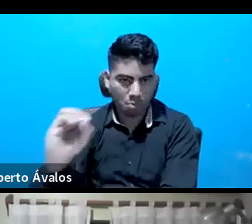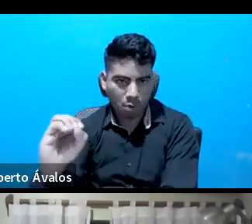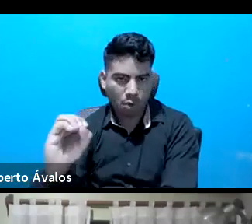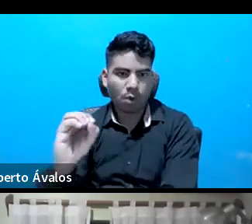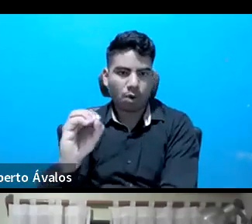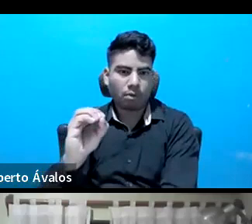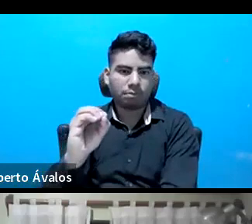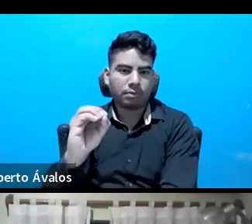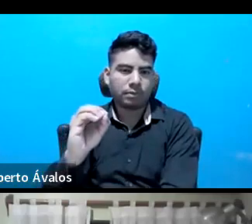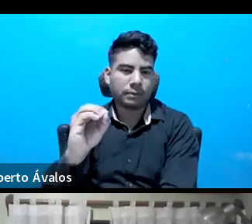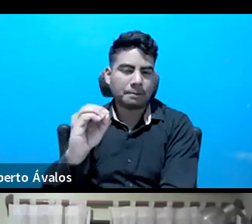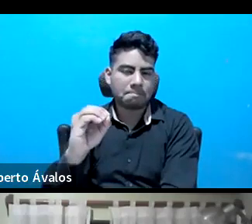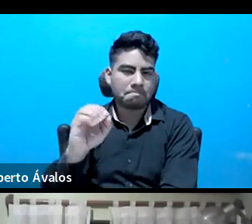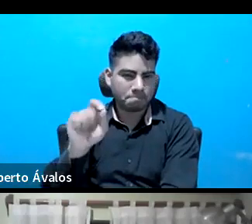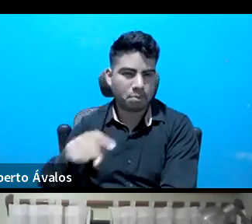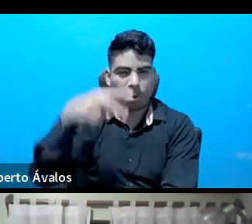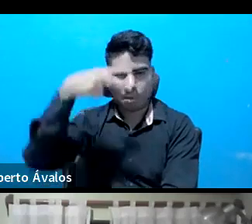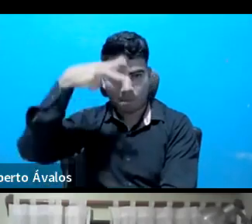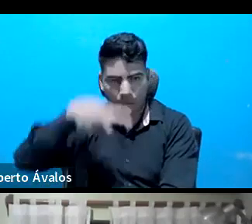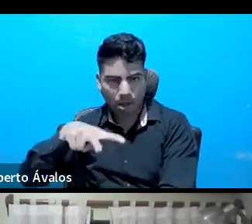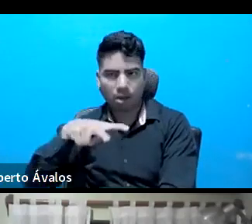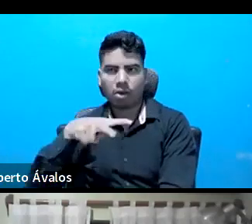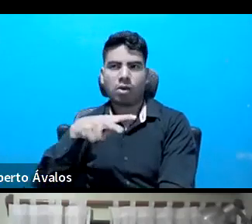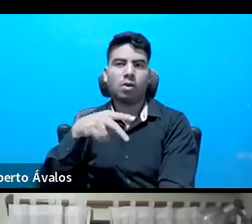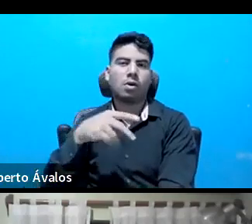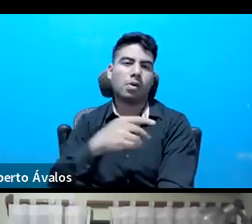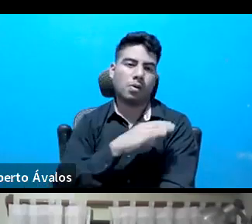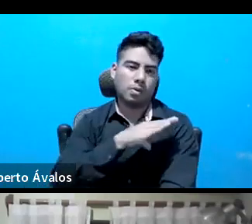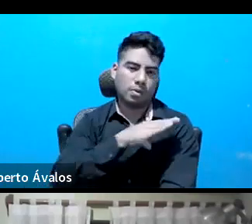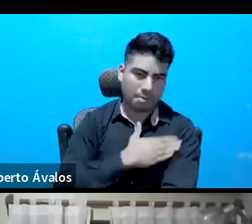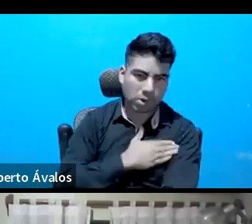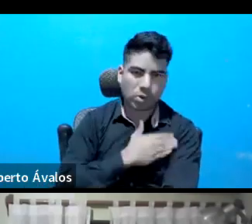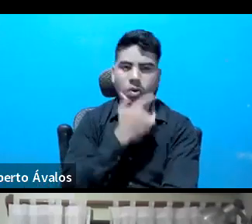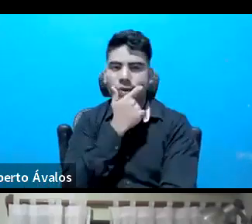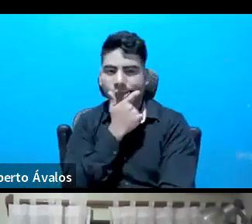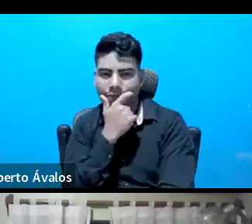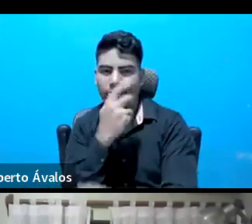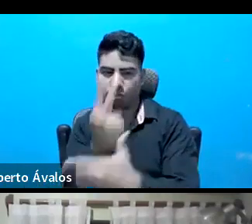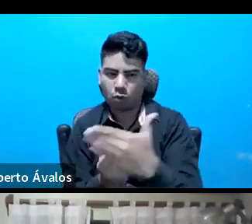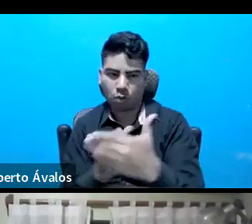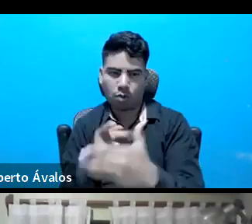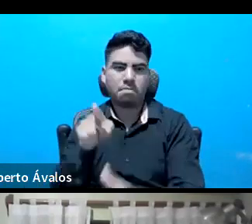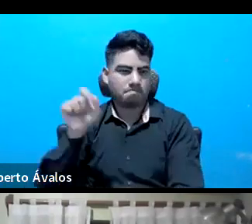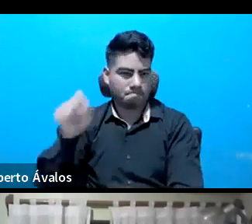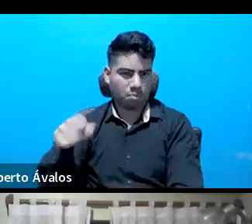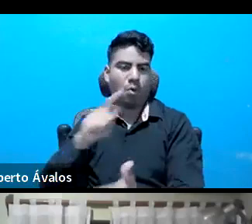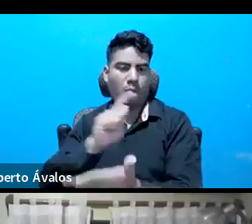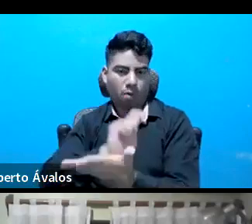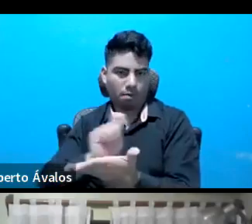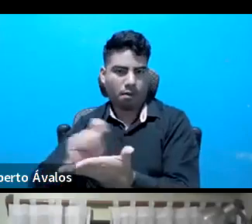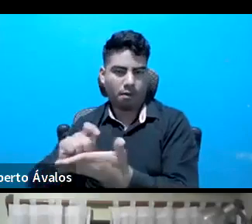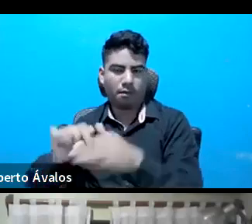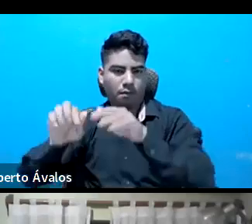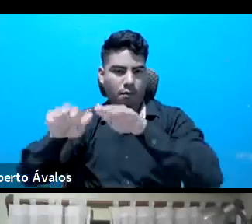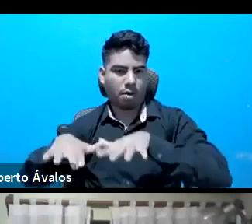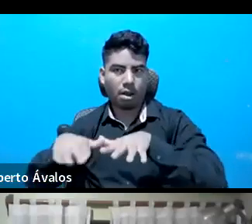Y también es taposo Este, pues ste, pozo. Hay que México escribe en pozo. Hay que México escribe en español en inglés añol y en inglés y en inglés. Entonces ellos 2 y para tomar